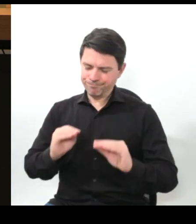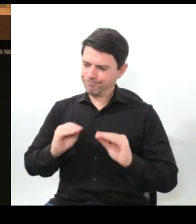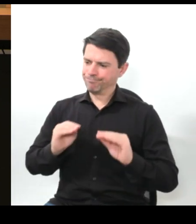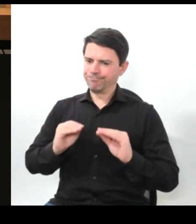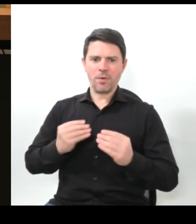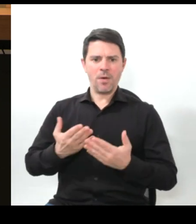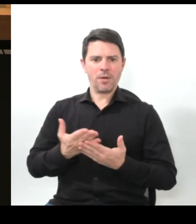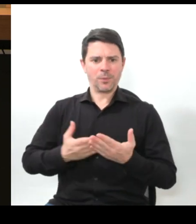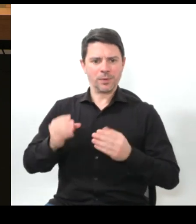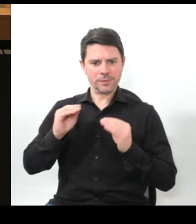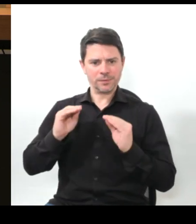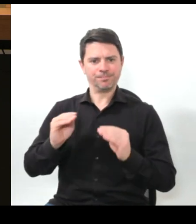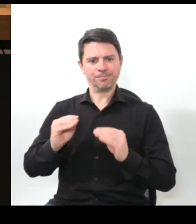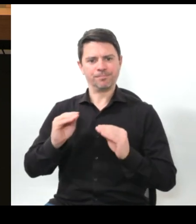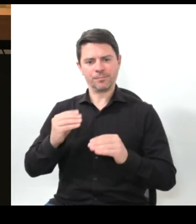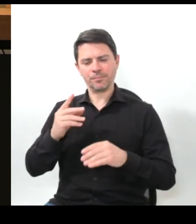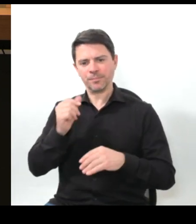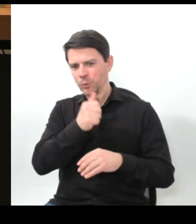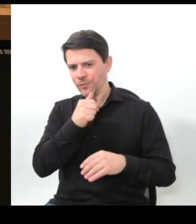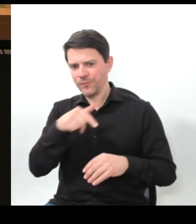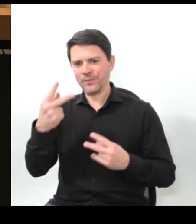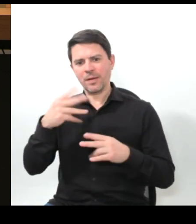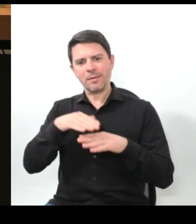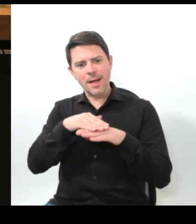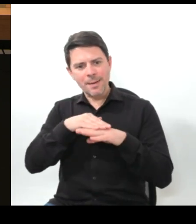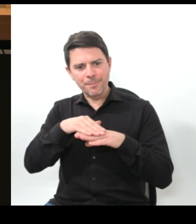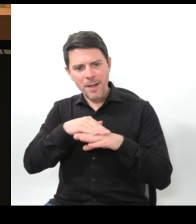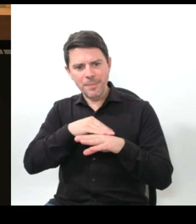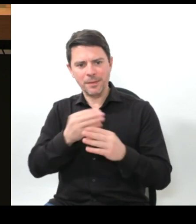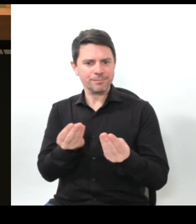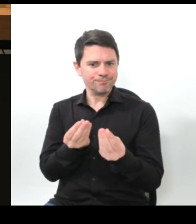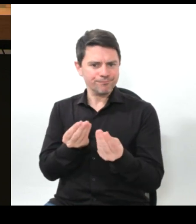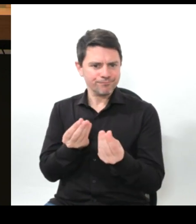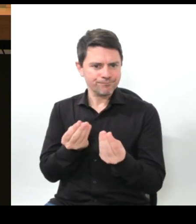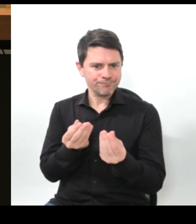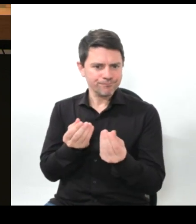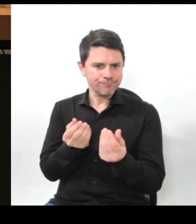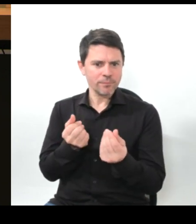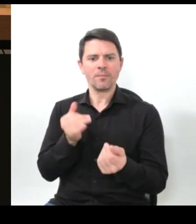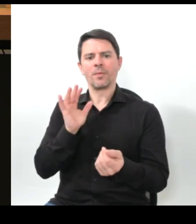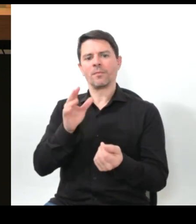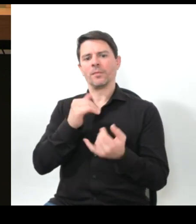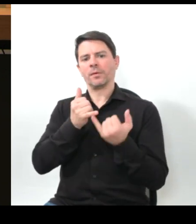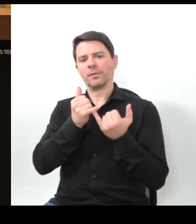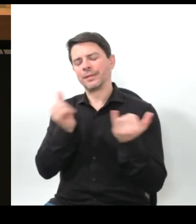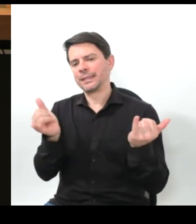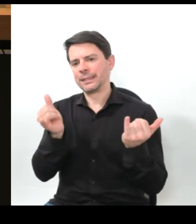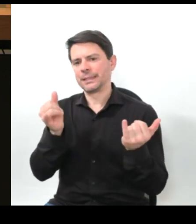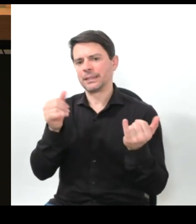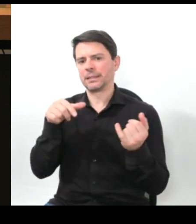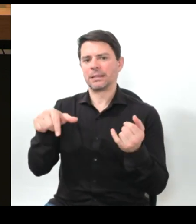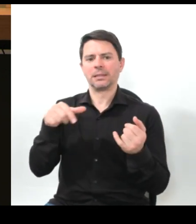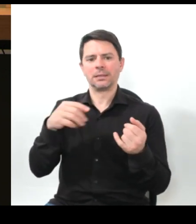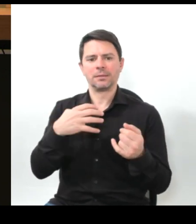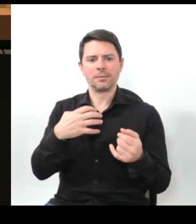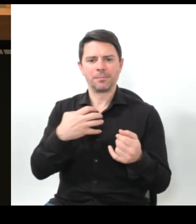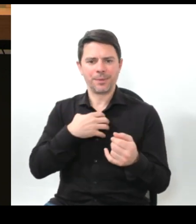nicht auf die Nöte der zu reagieren, wenn sie uns brauchen. Deshalb betone ich heute: Diese Beziehungsebene, um die